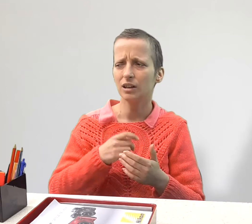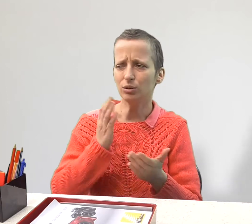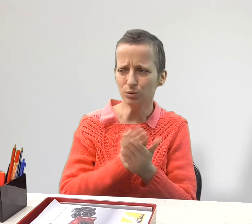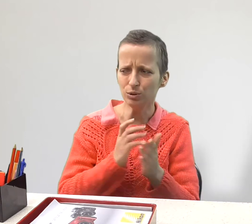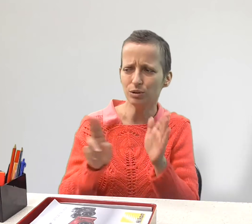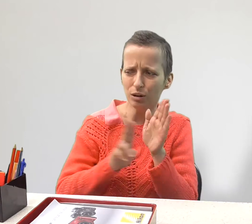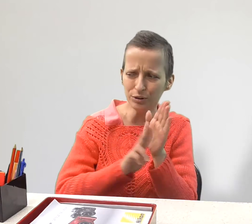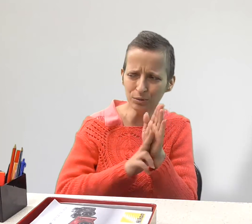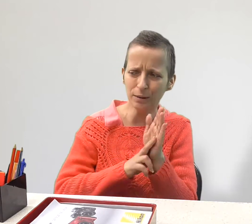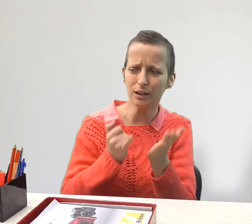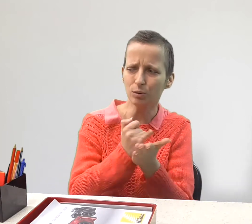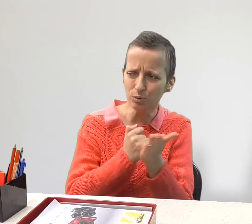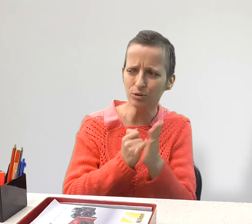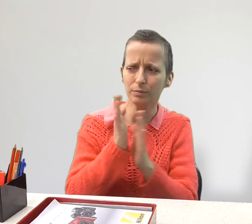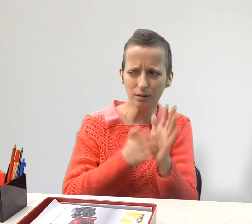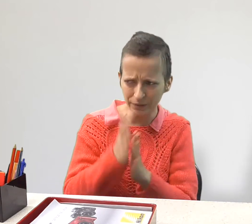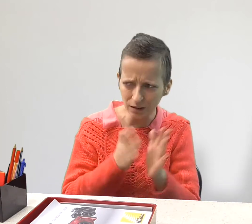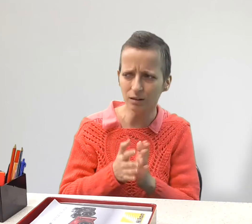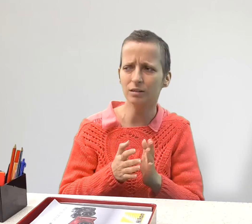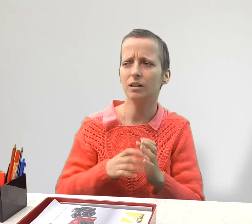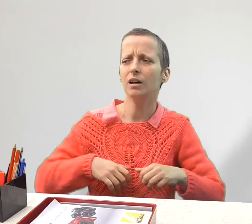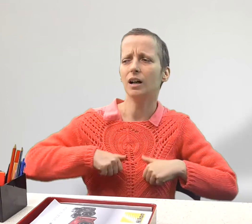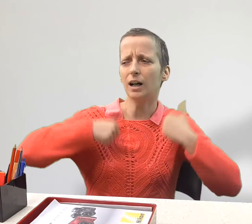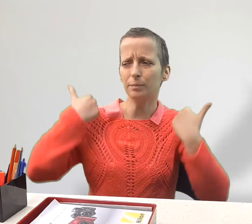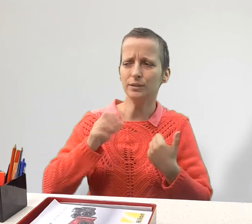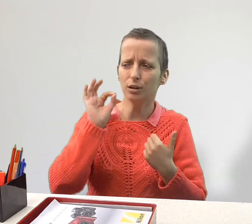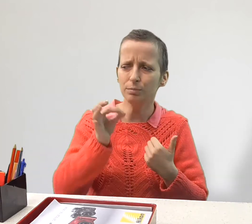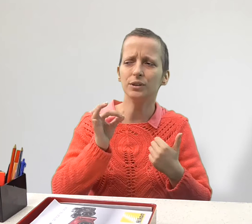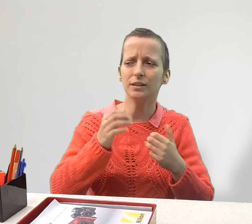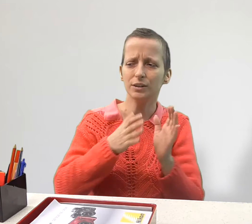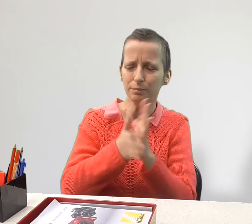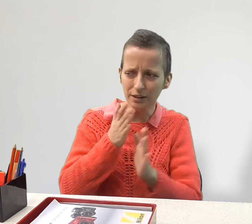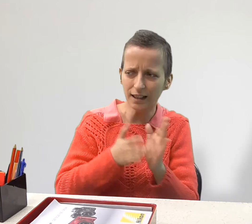Chodziłam na kursy języka migowego, aby się nauczyć dobrze migać.